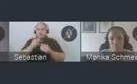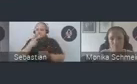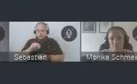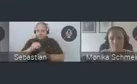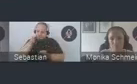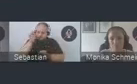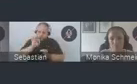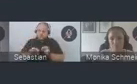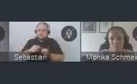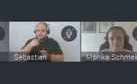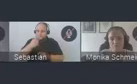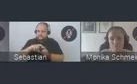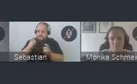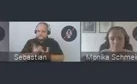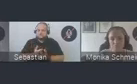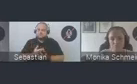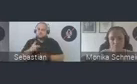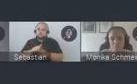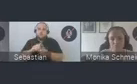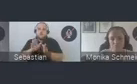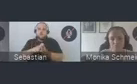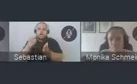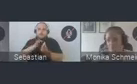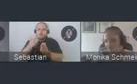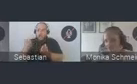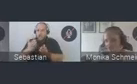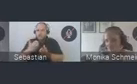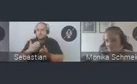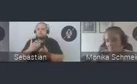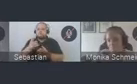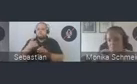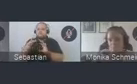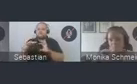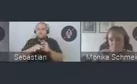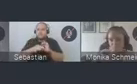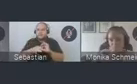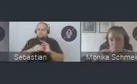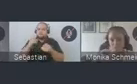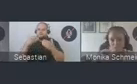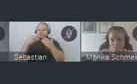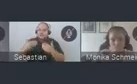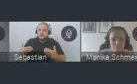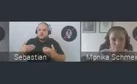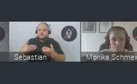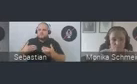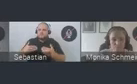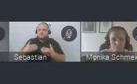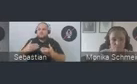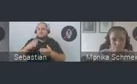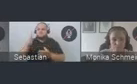Oprócz tego mamy katalog dobrych praktyk, który powstał we współpracy, a właściwie dzięki bibliotekarkom,